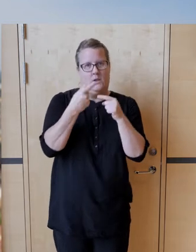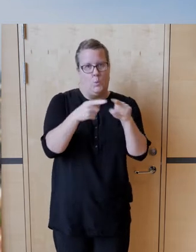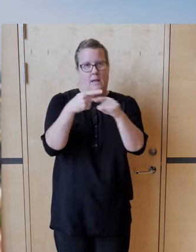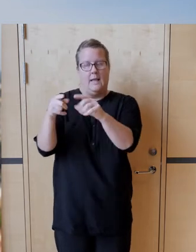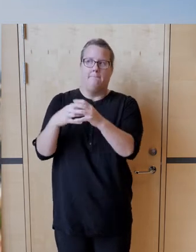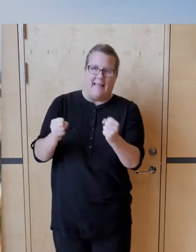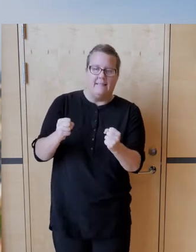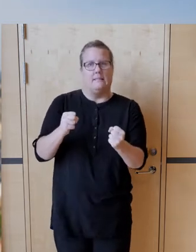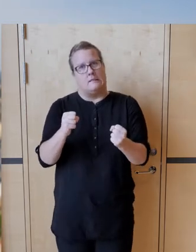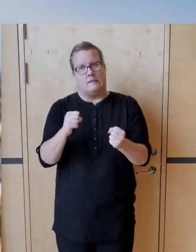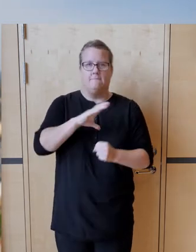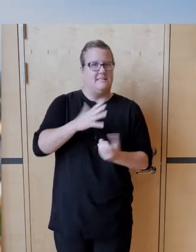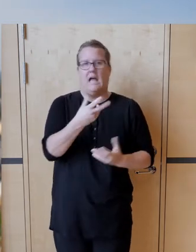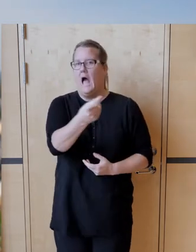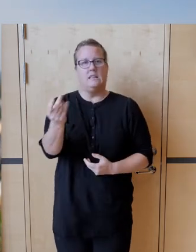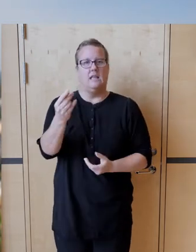Tomter som är lämpliga att tillgå